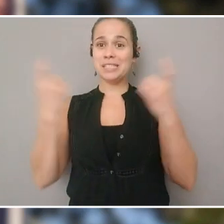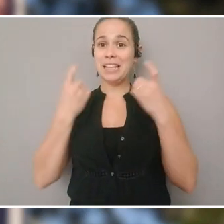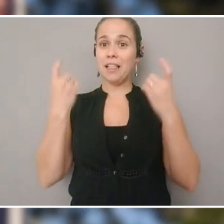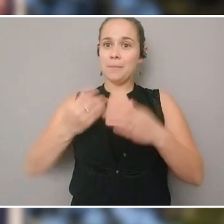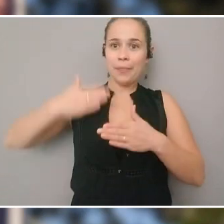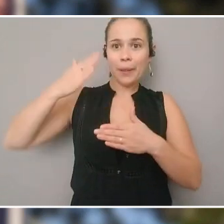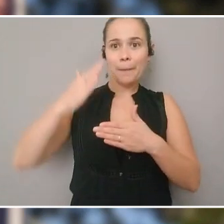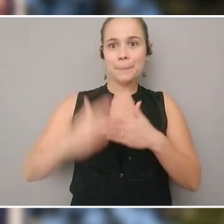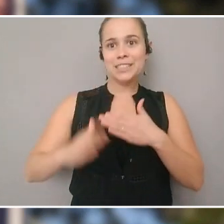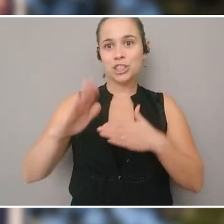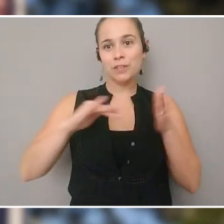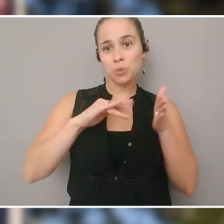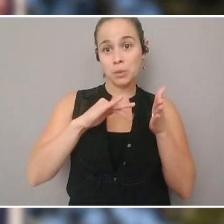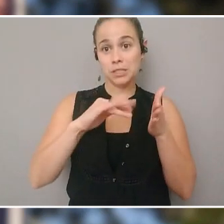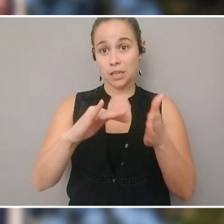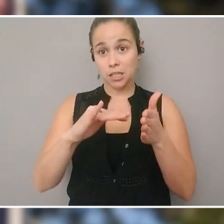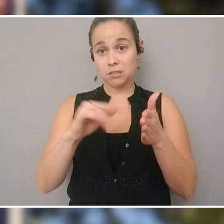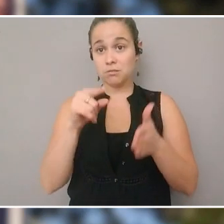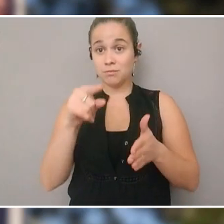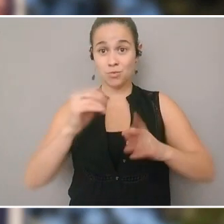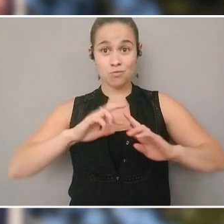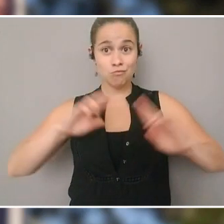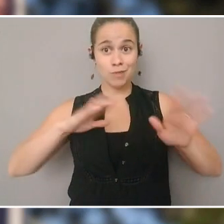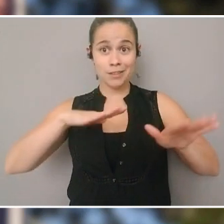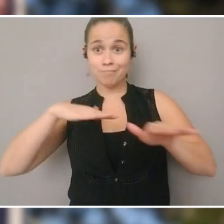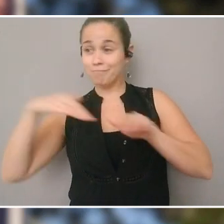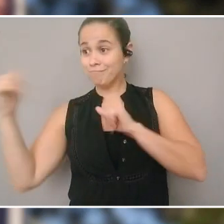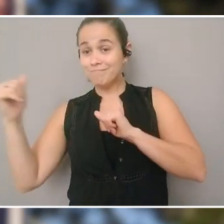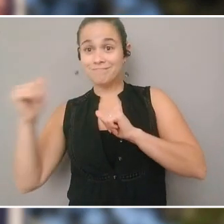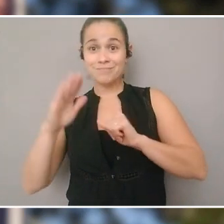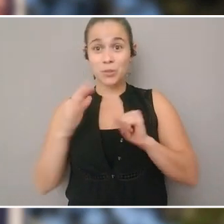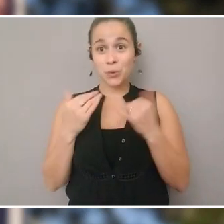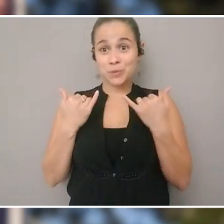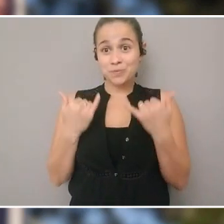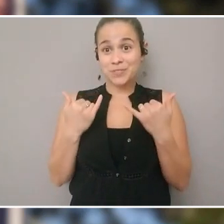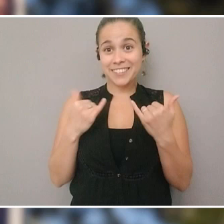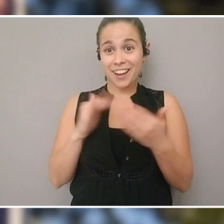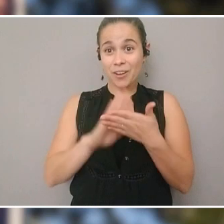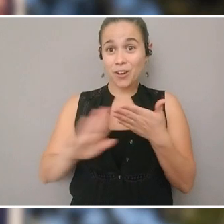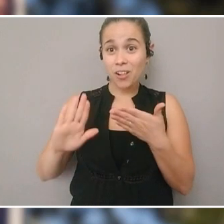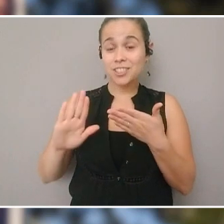sus estudios. Cuando salgan de sus